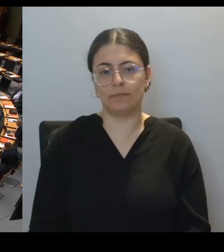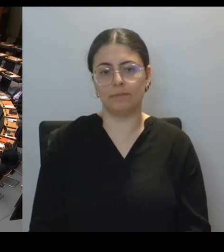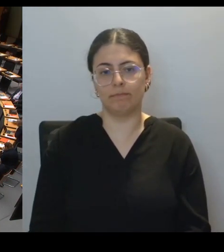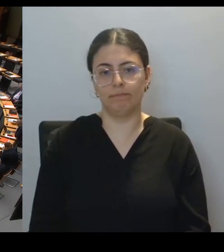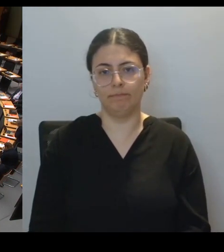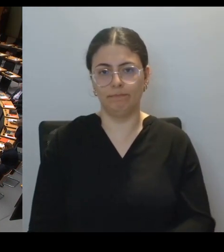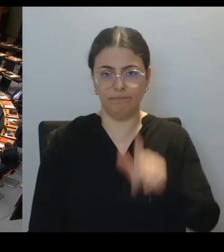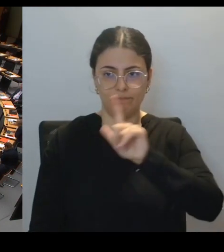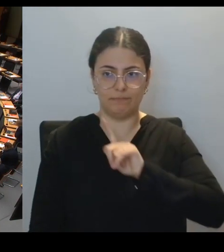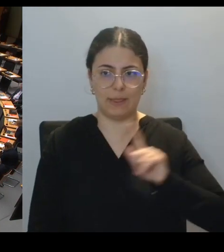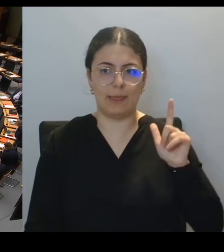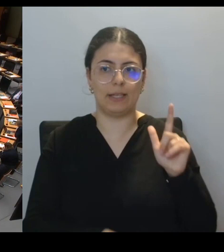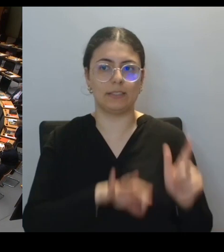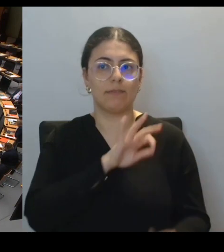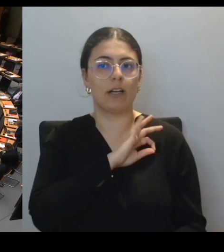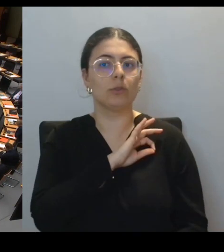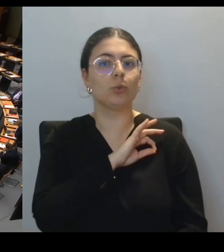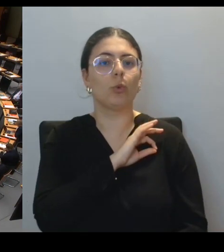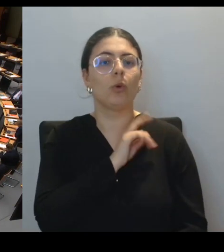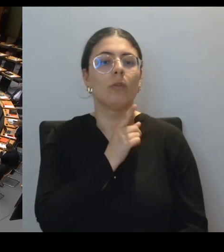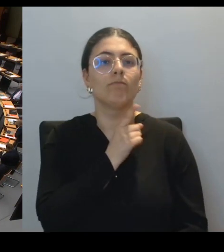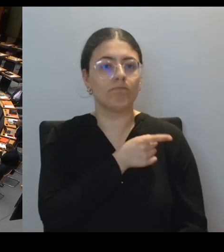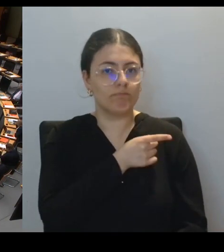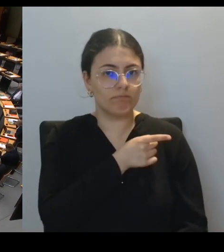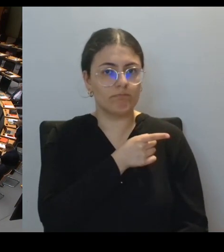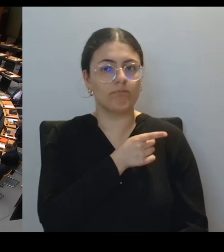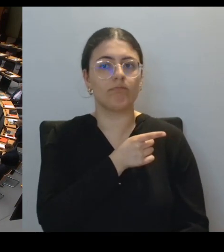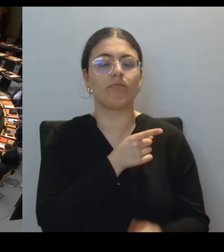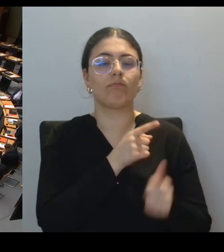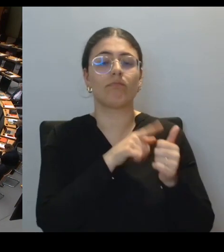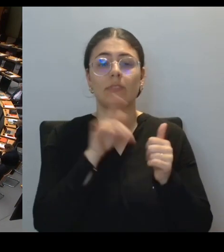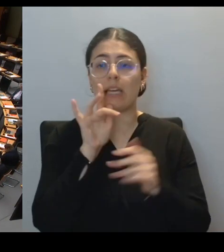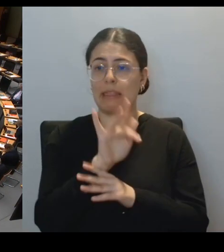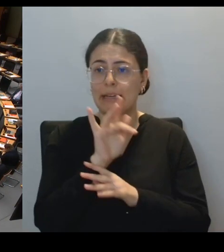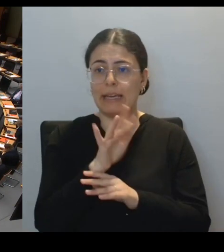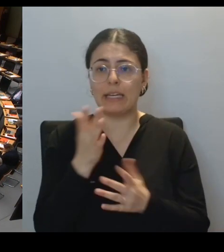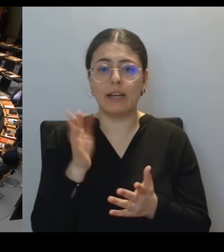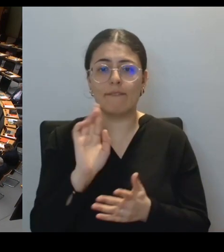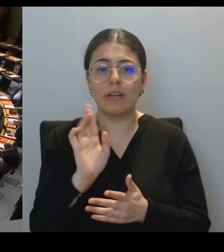Gegenstimmen und Gegenstimmen das sind die CDU Fraktionen, die SPD